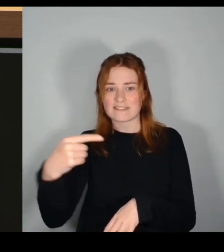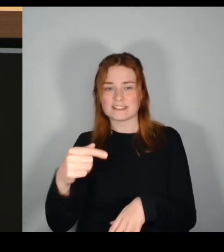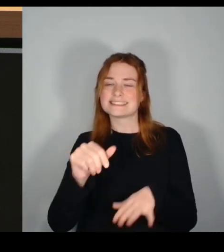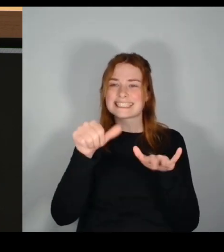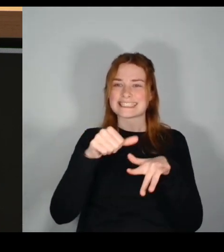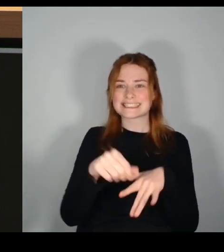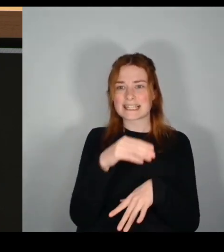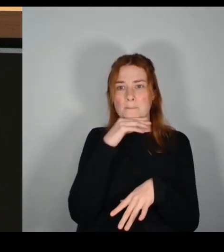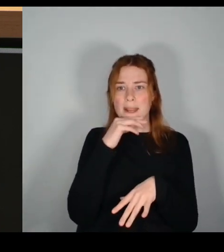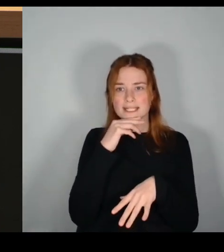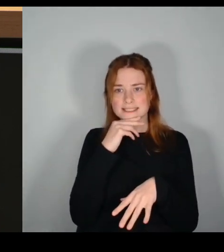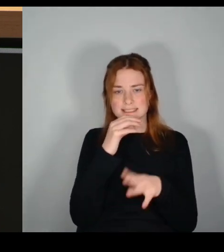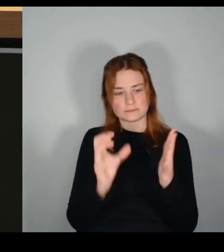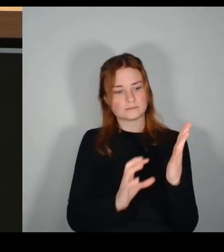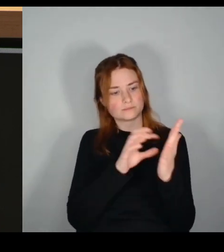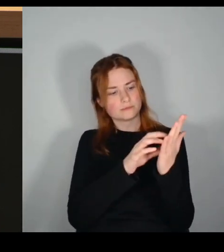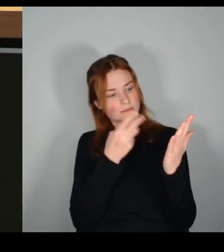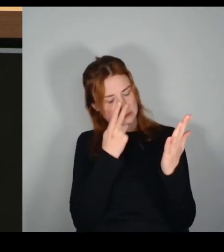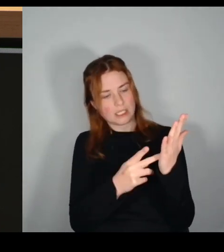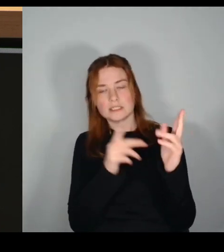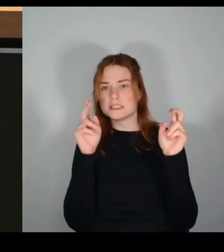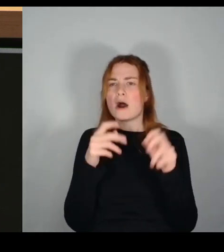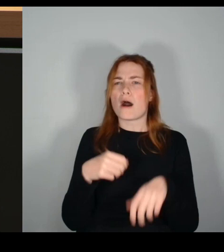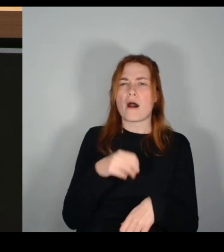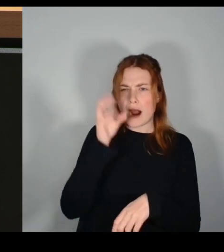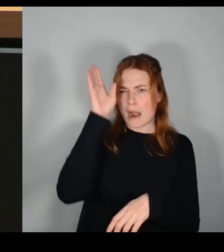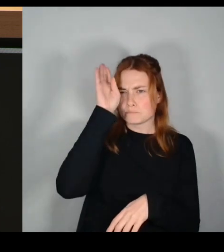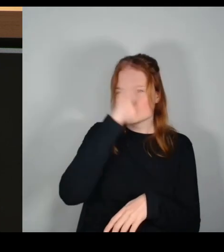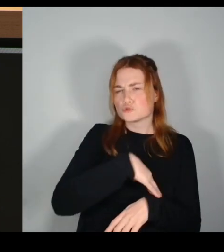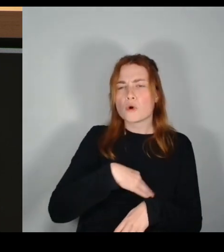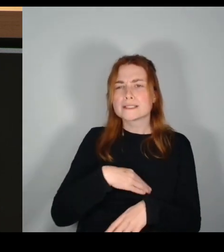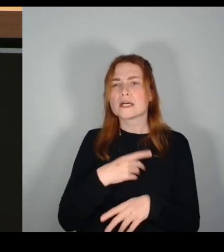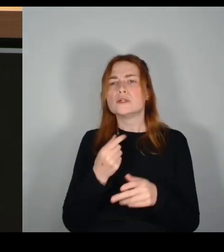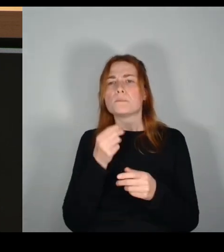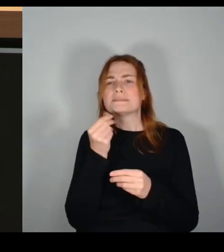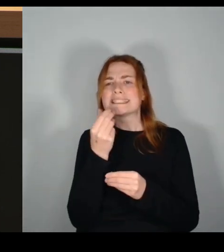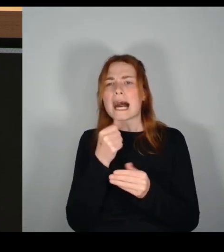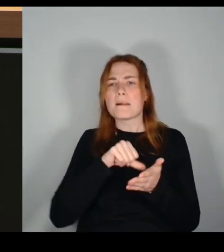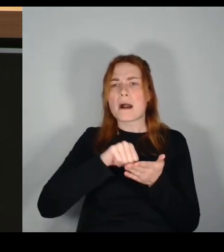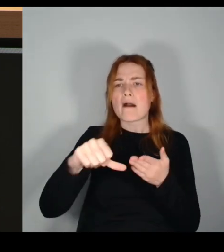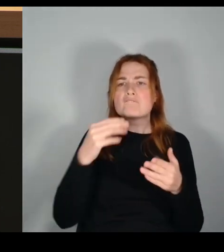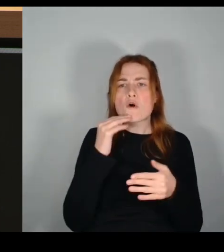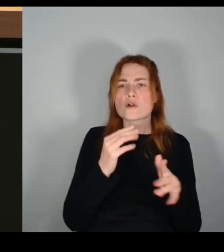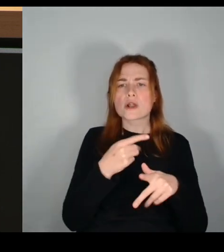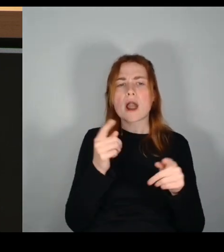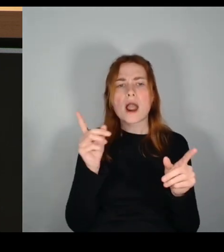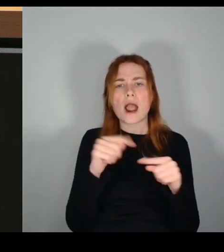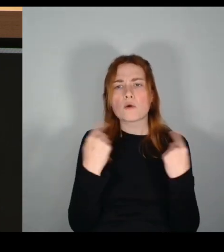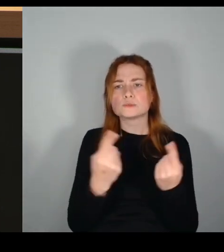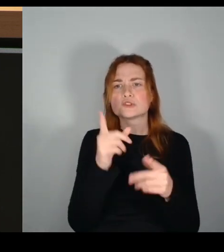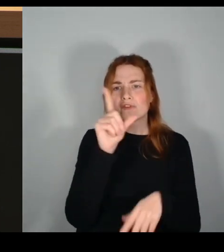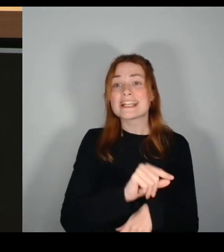zu wenig bezahlbaren Wohnraum. Aber ein paar Millionen für Hausbesetzer haben Grüne und Linke immer übrig. Keinen Cent für solche Geschenke an Besetzer.